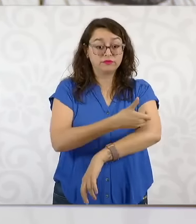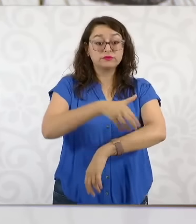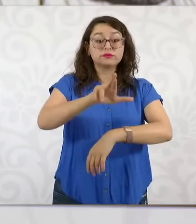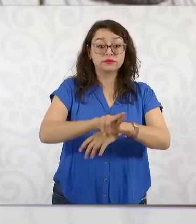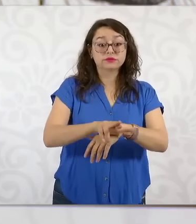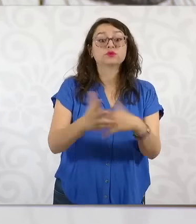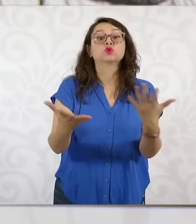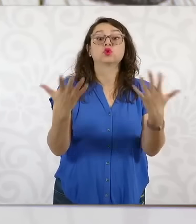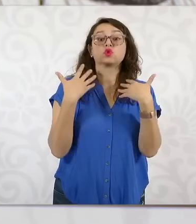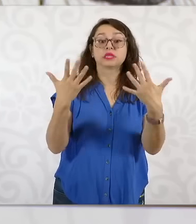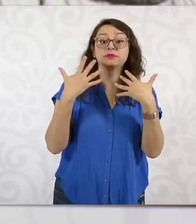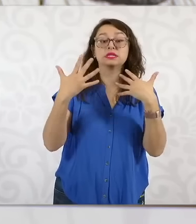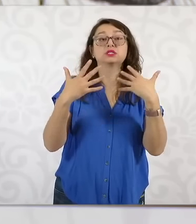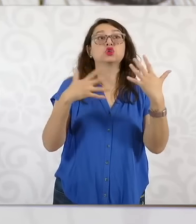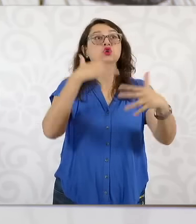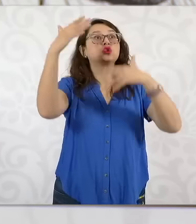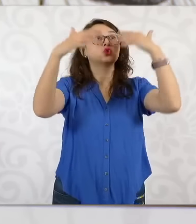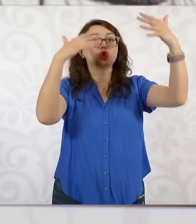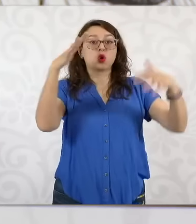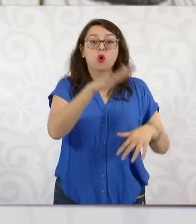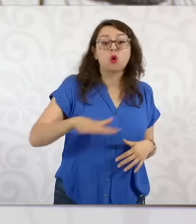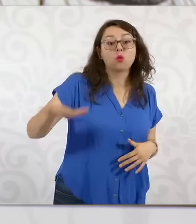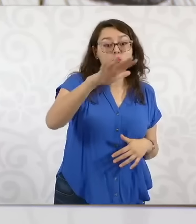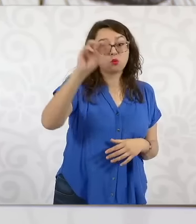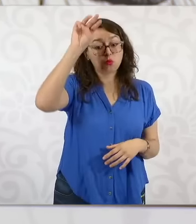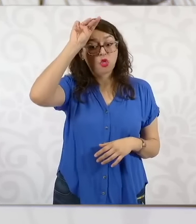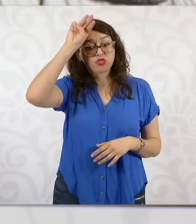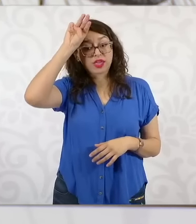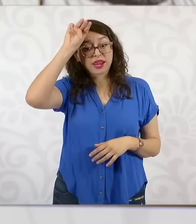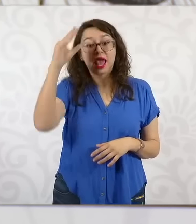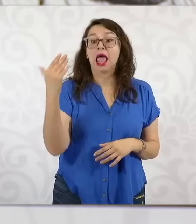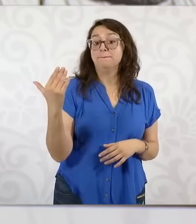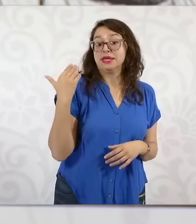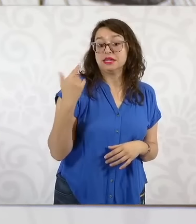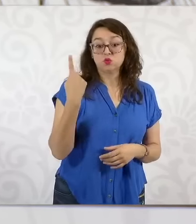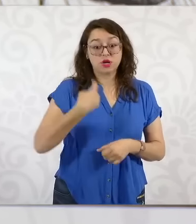contaminación atmosférica de la zona metropolitana de Monterrey. Lo entregaron la semana pasada.